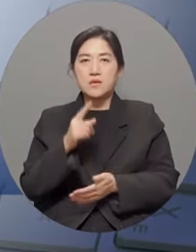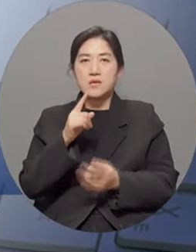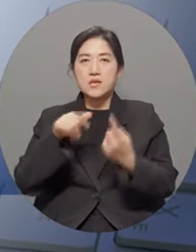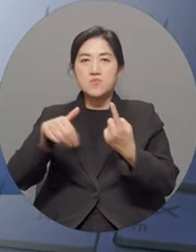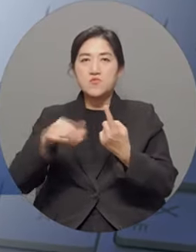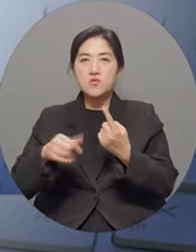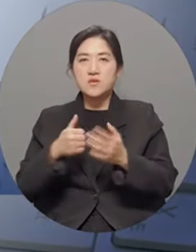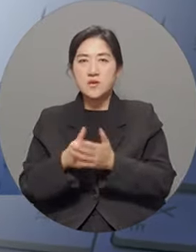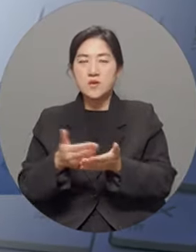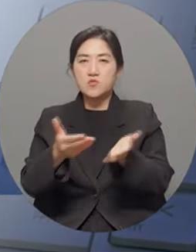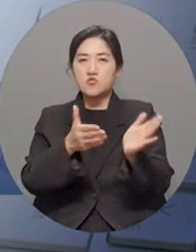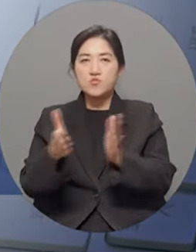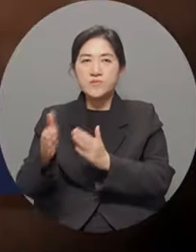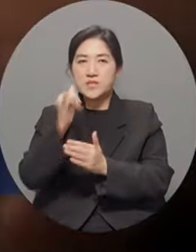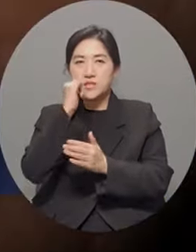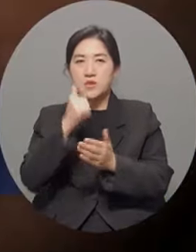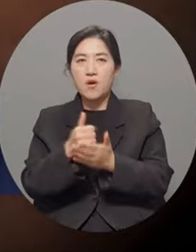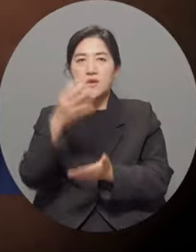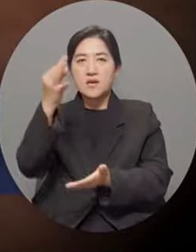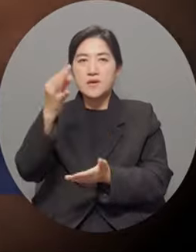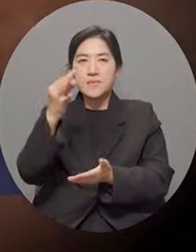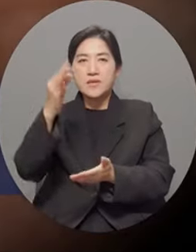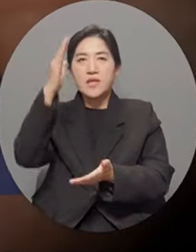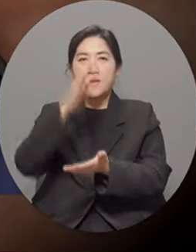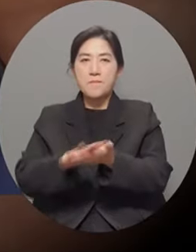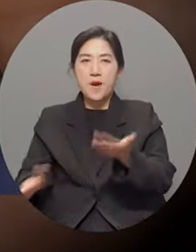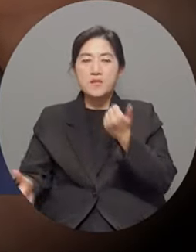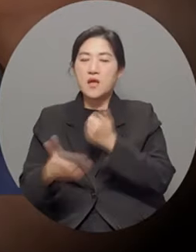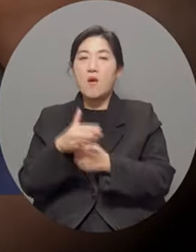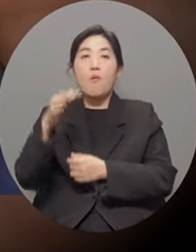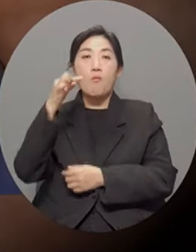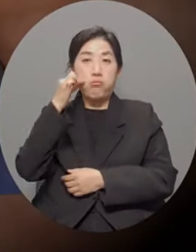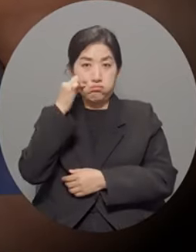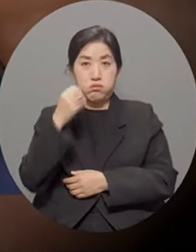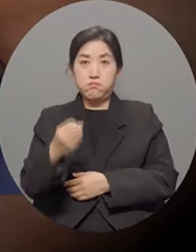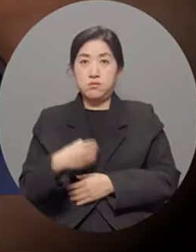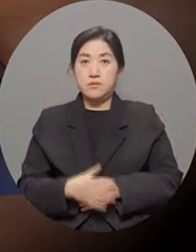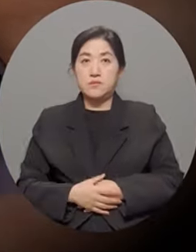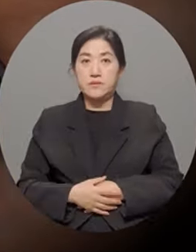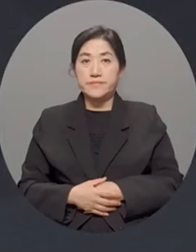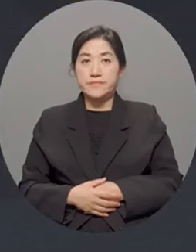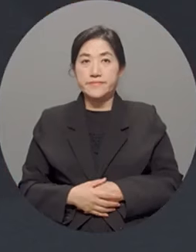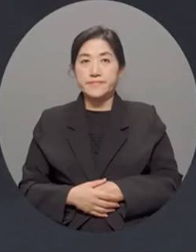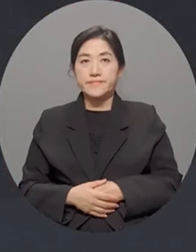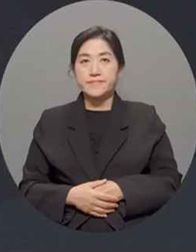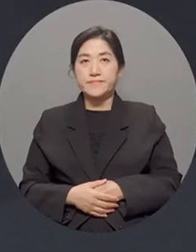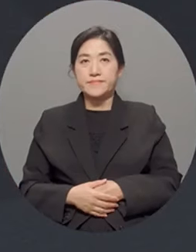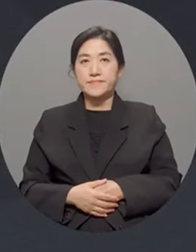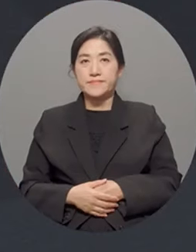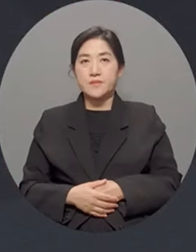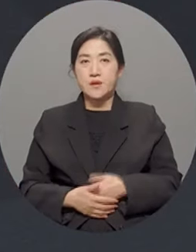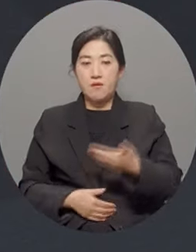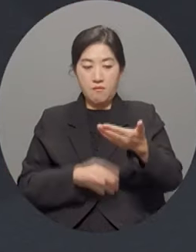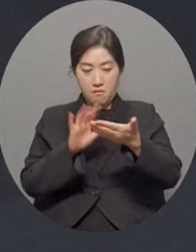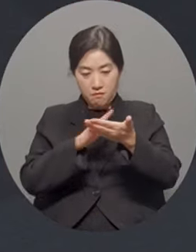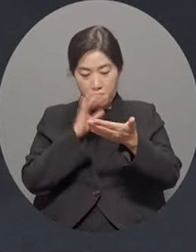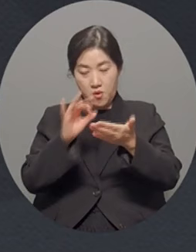(인터뷰) 돌려달라 했더니 갑자기 1분기에돌려주려고 준비돼 있던 금액이 다 소진이 돼서 돌려줄 수가 없다는 거예요.